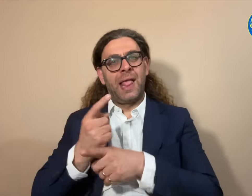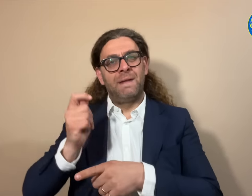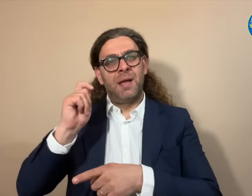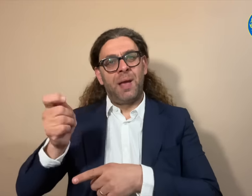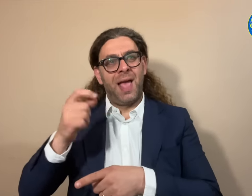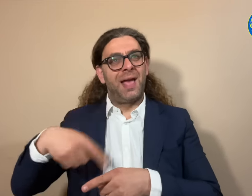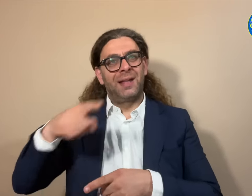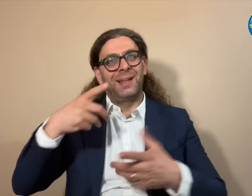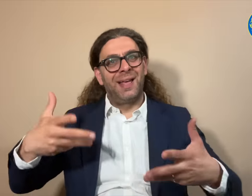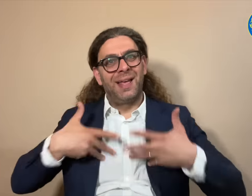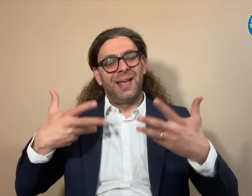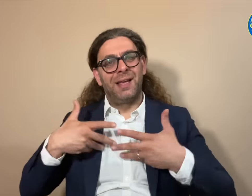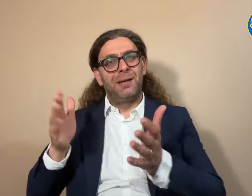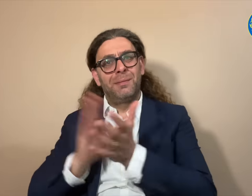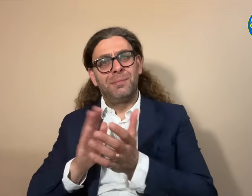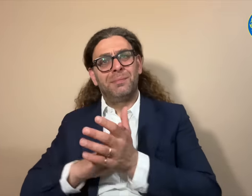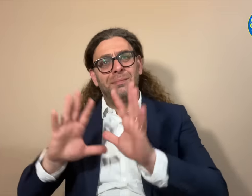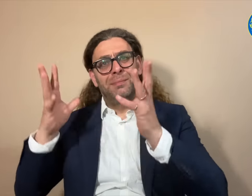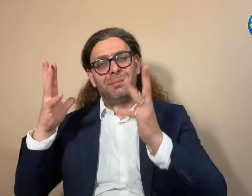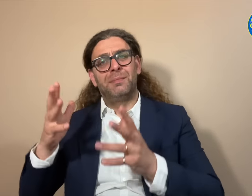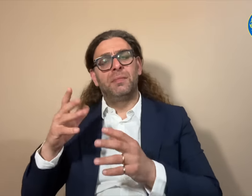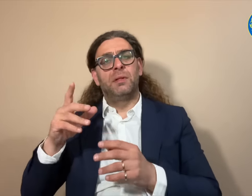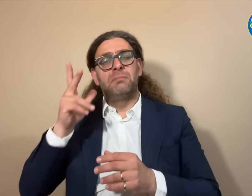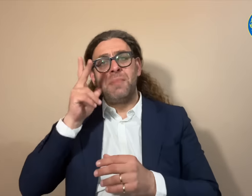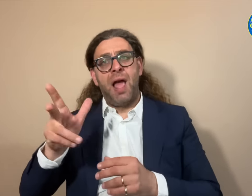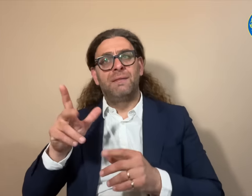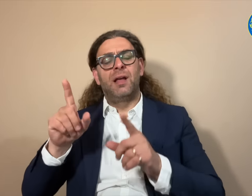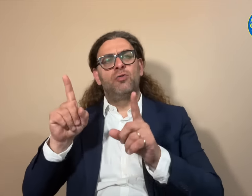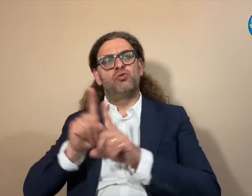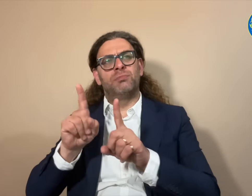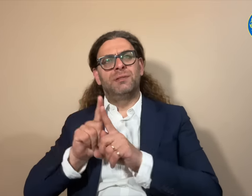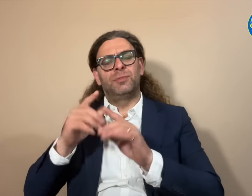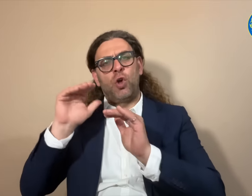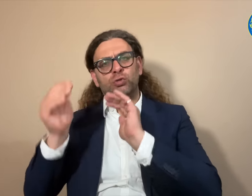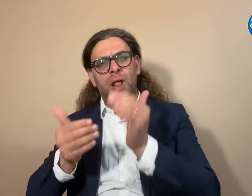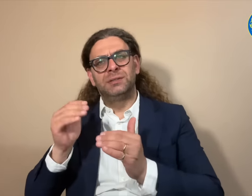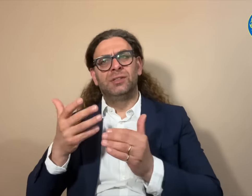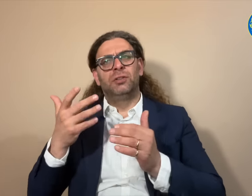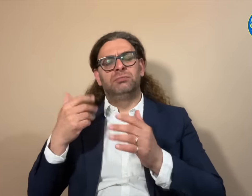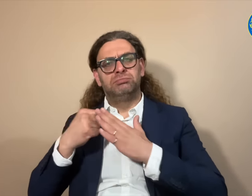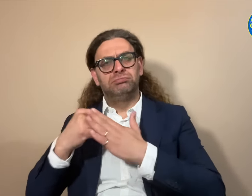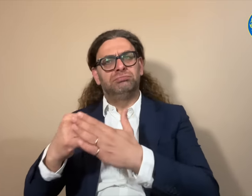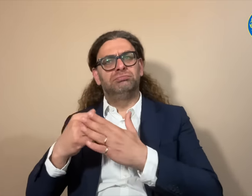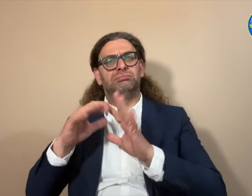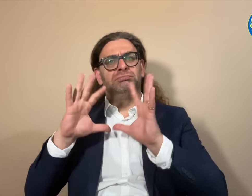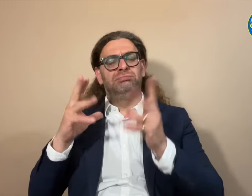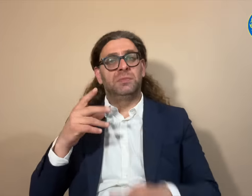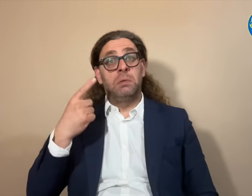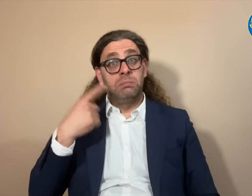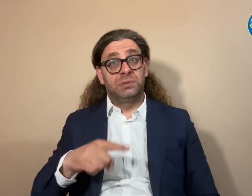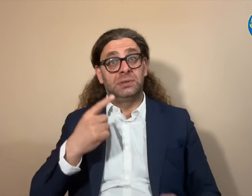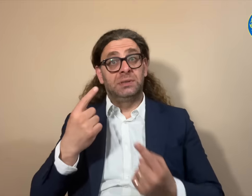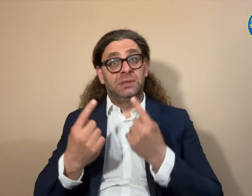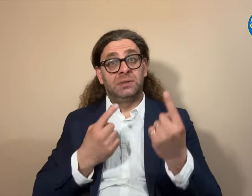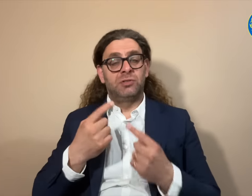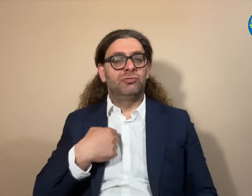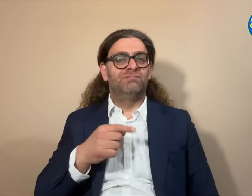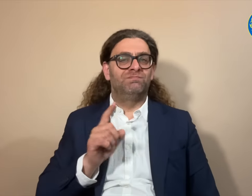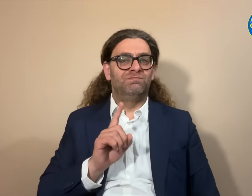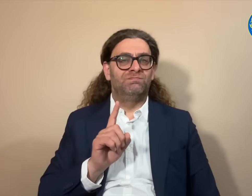come a confortare, sostenere tutto questo in un contesto del genere, non dovrebbe accadere.